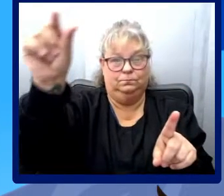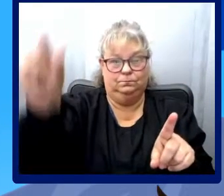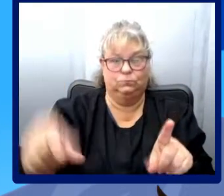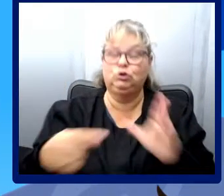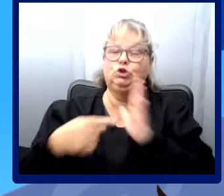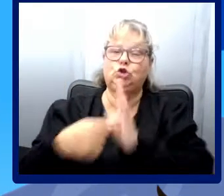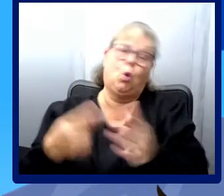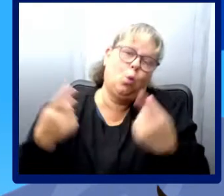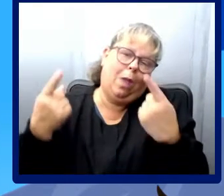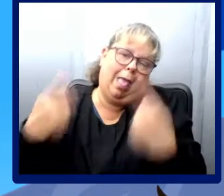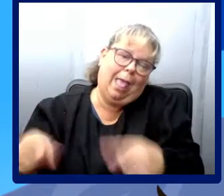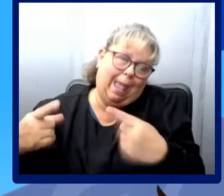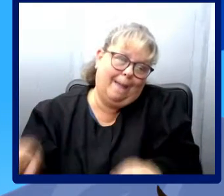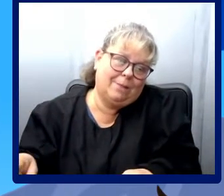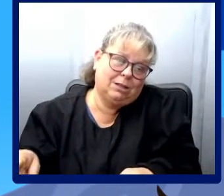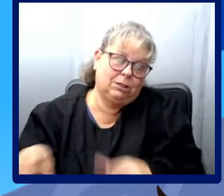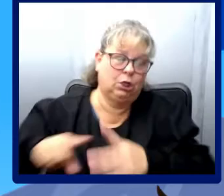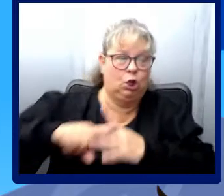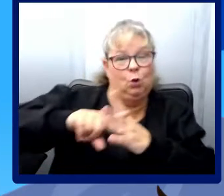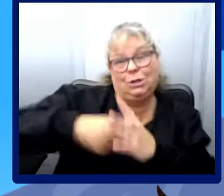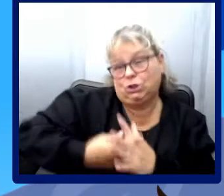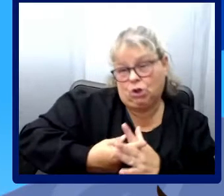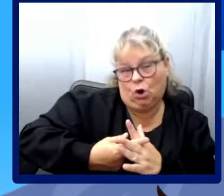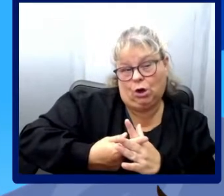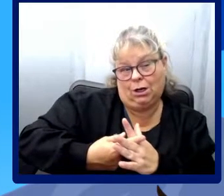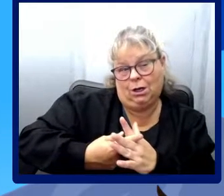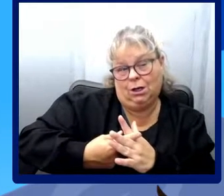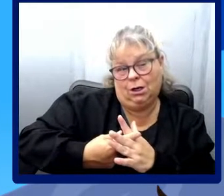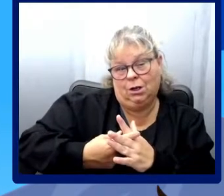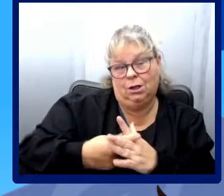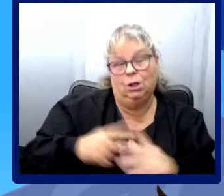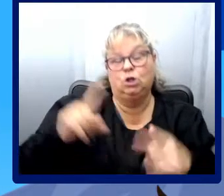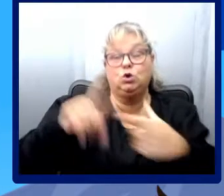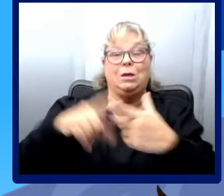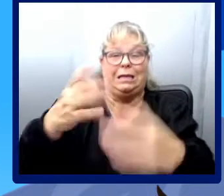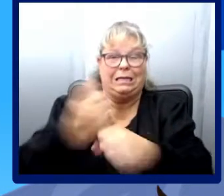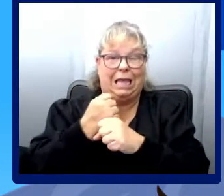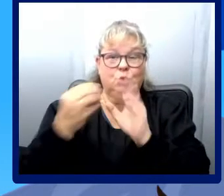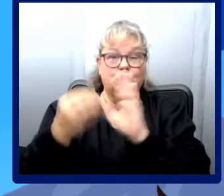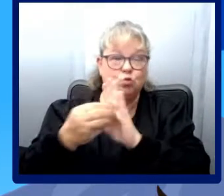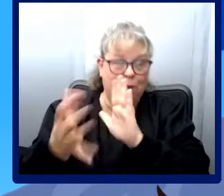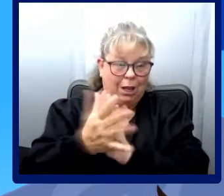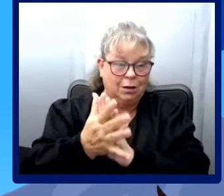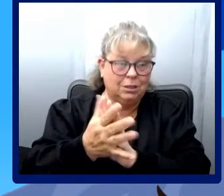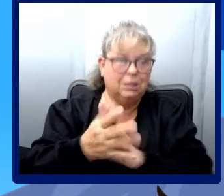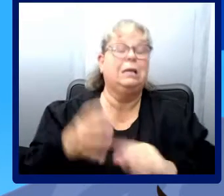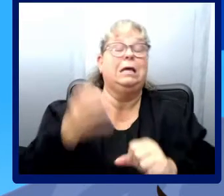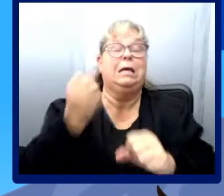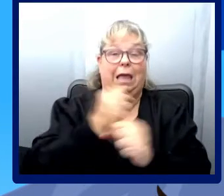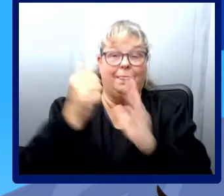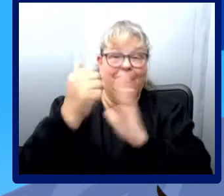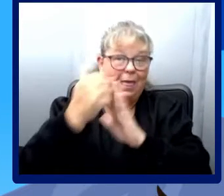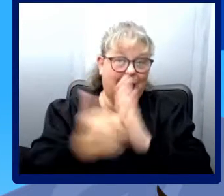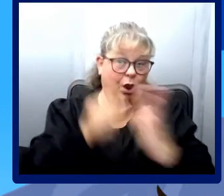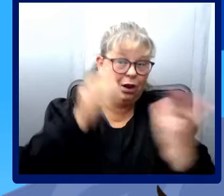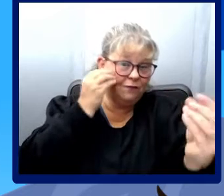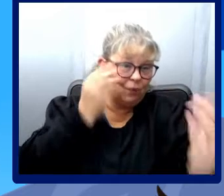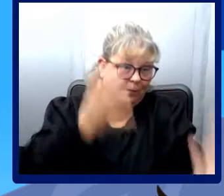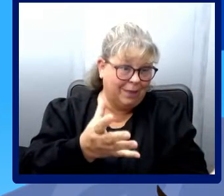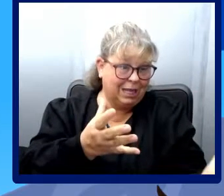El flujo se inició, entró al elemento de obtener registros, recoge la información de la cuenta. Y luego, como se puede ver,